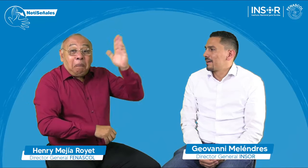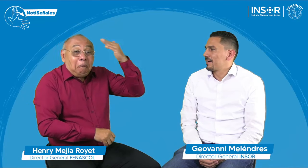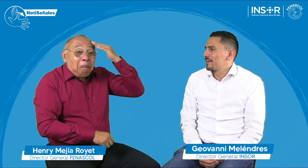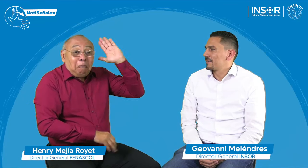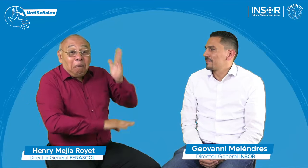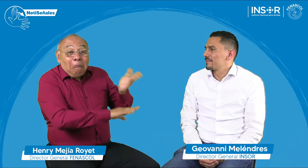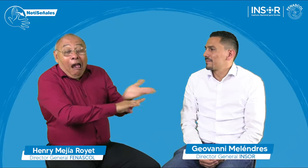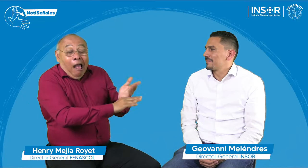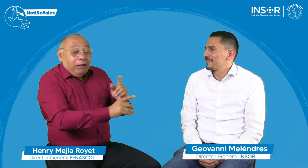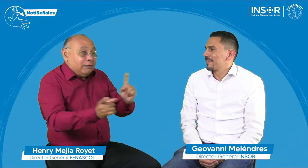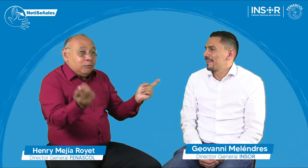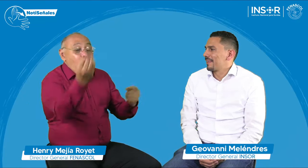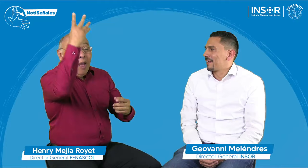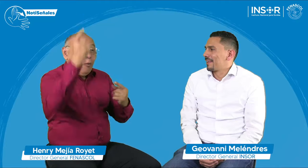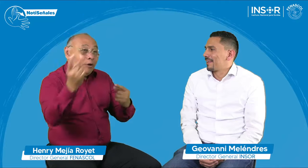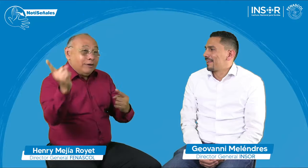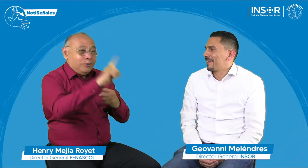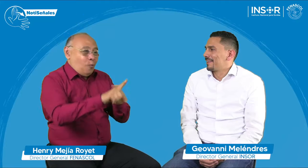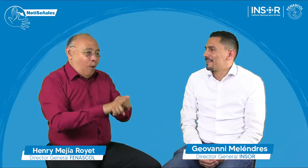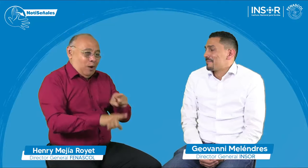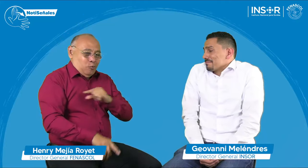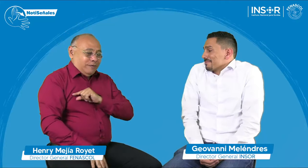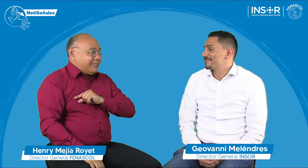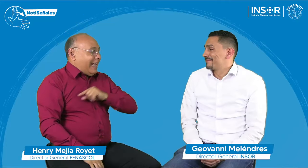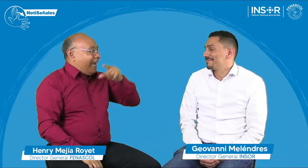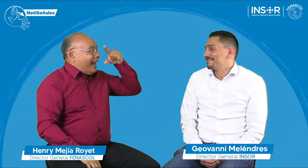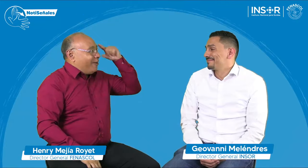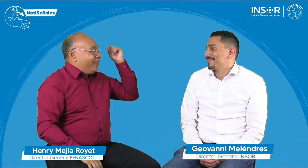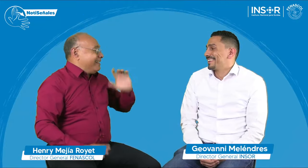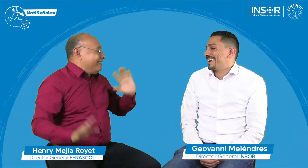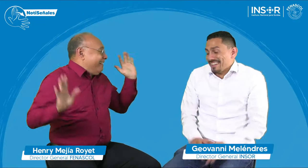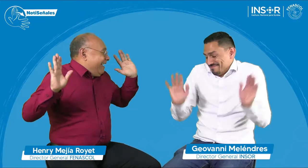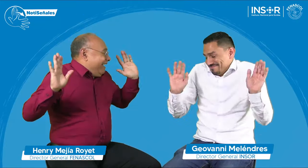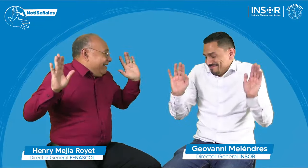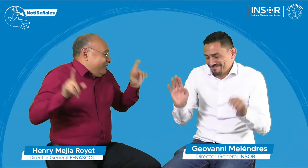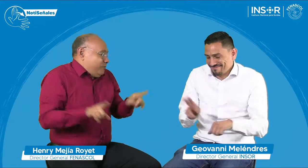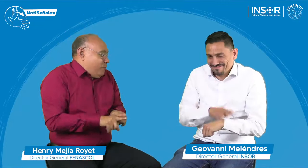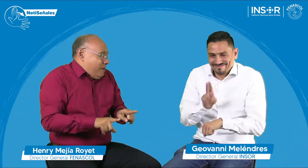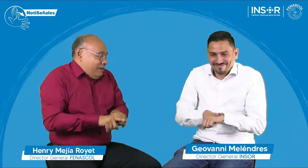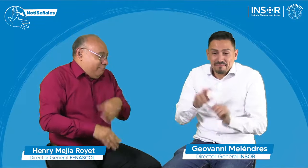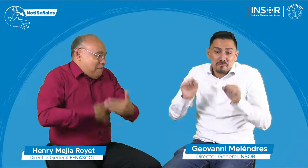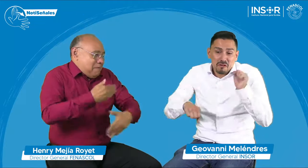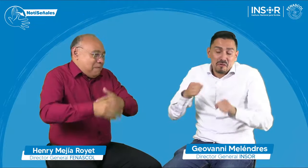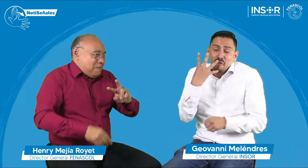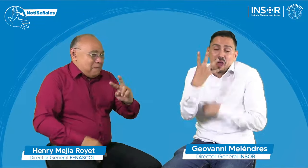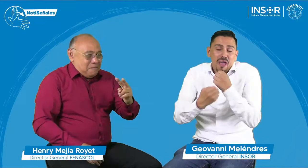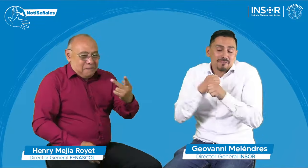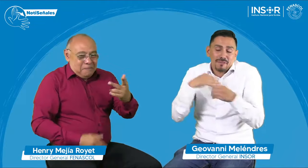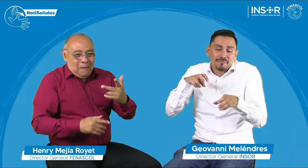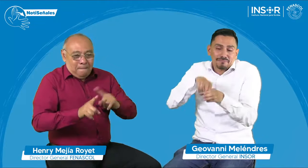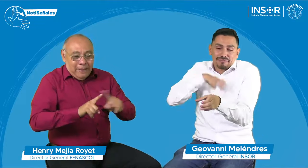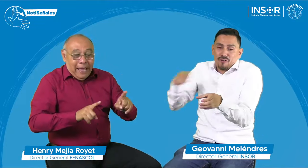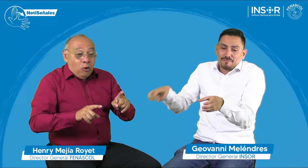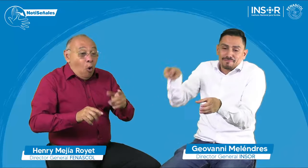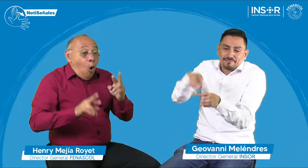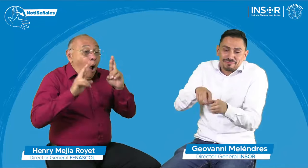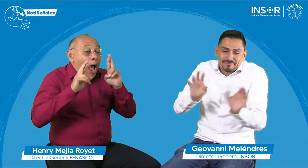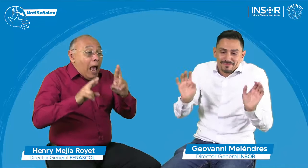mucho impacto yo espero que no solamente sea en esta ocasión